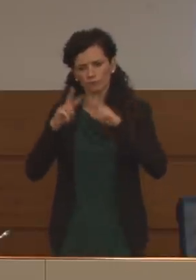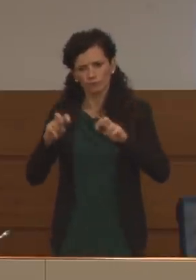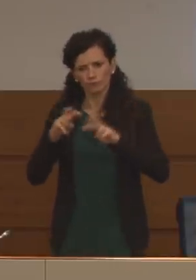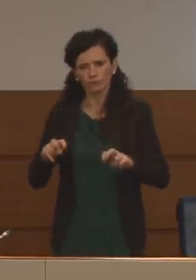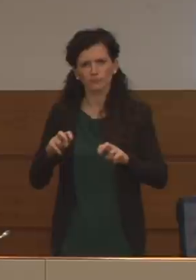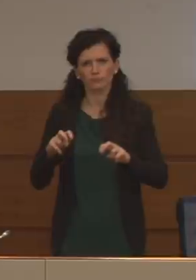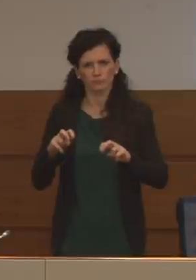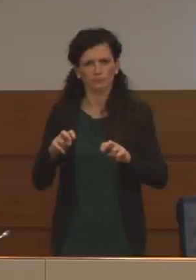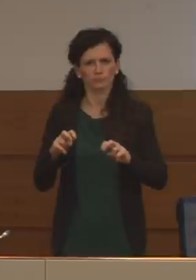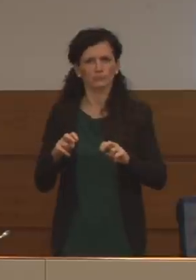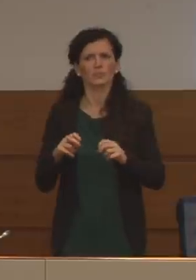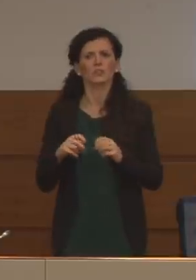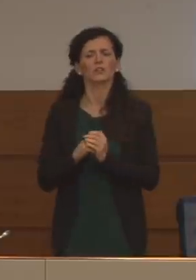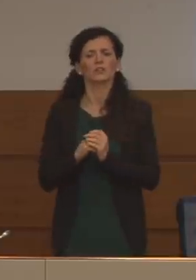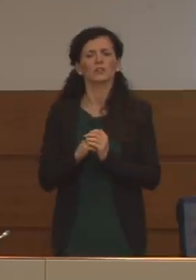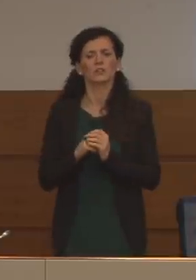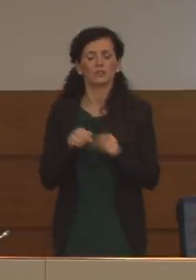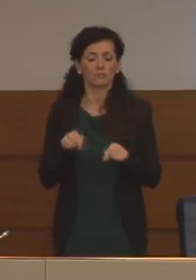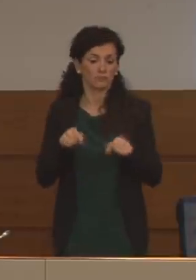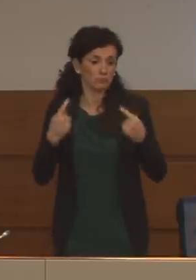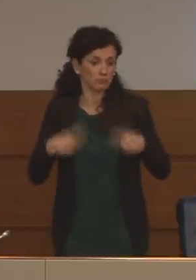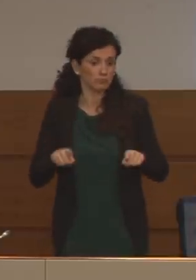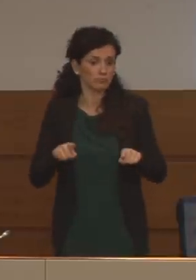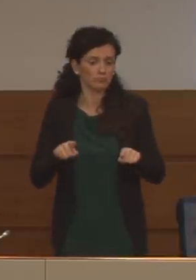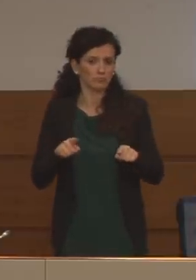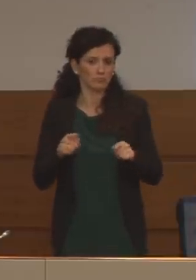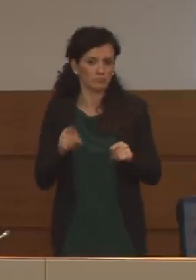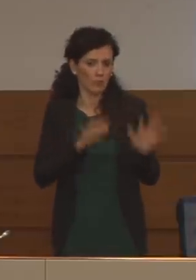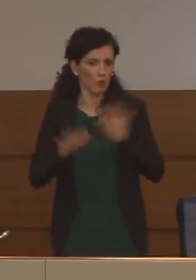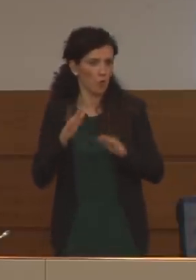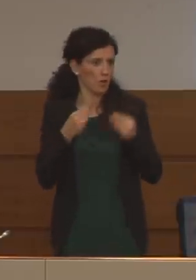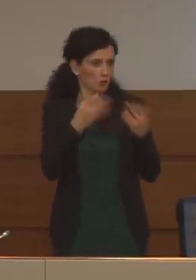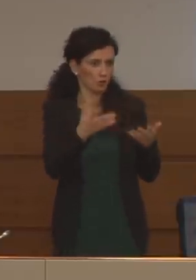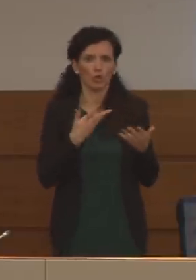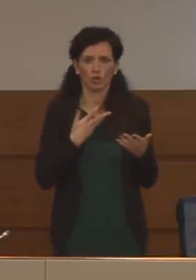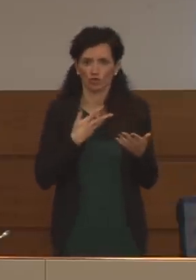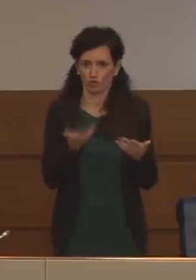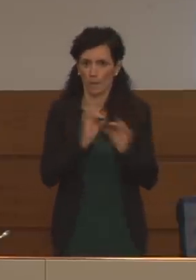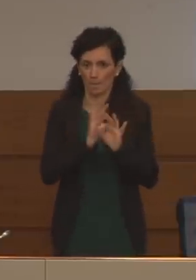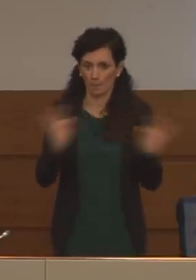stiamo lavorando in accordo con le regioni